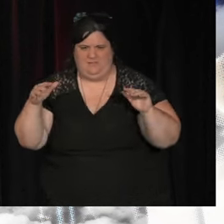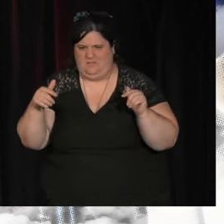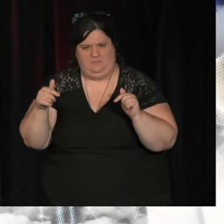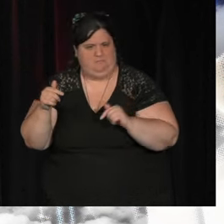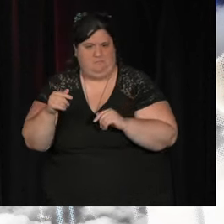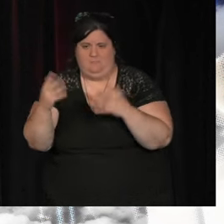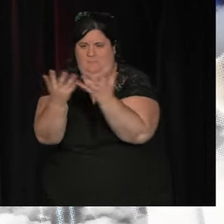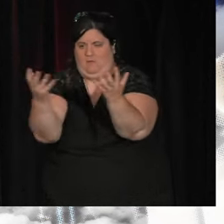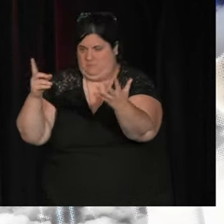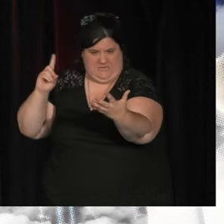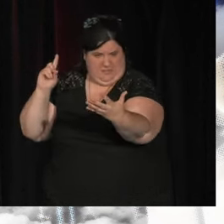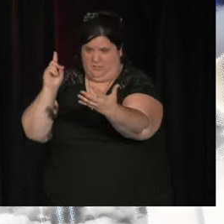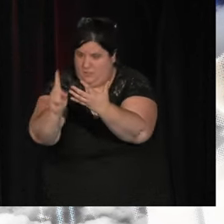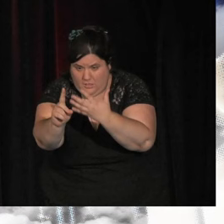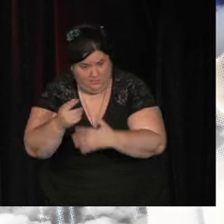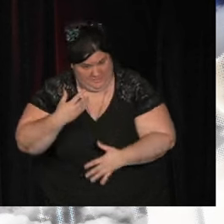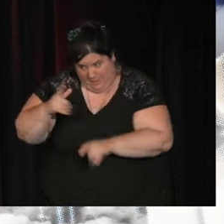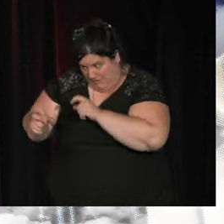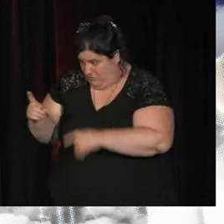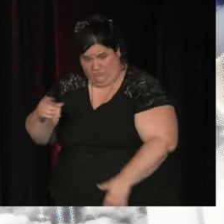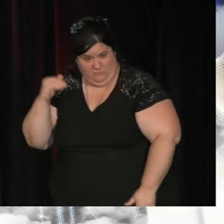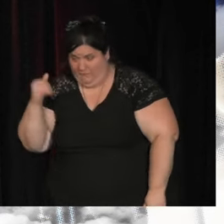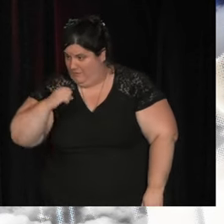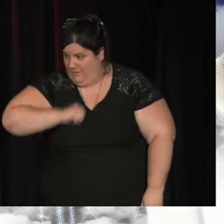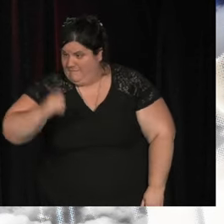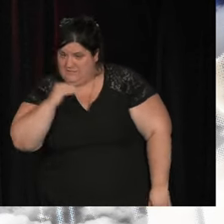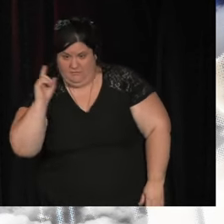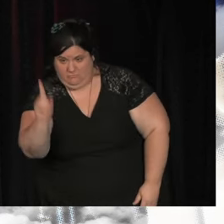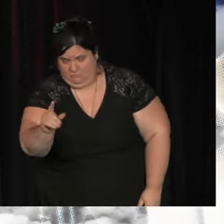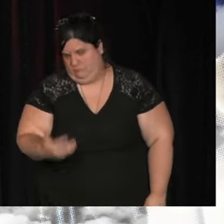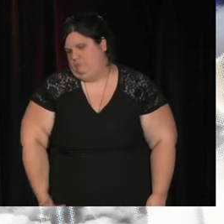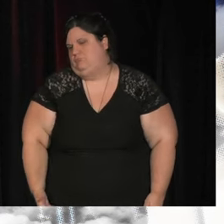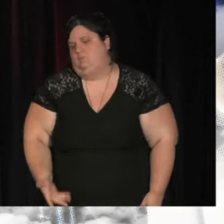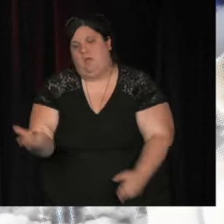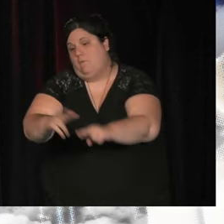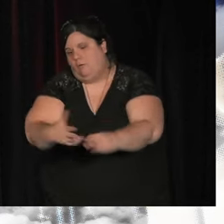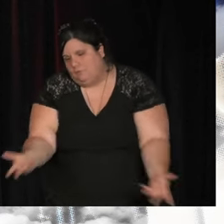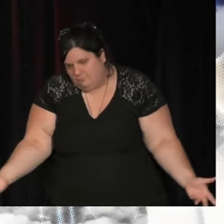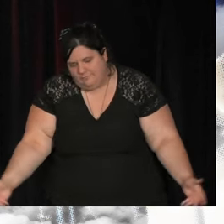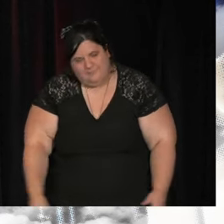il y avait des gens qui ne faisaient que ça et c'est catastrophique. Et il y avait, tu vois, le recurring joke, c'était enlève